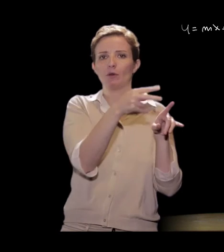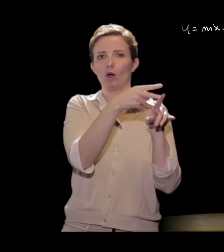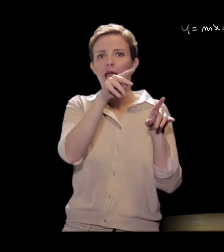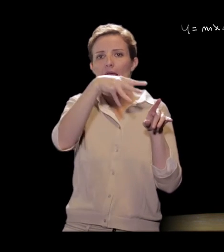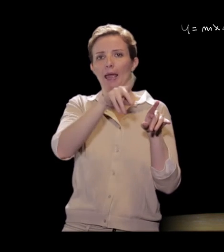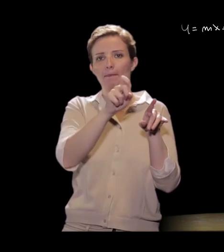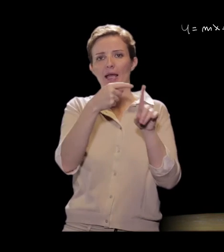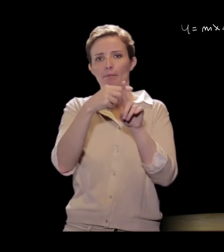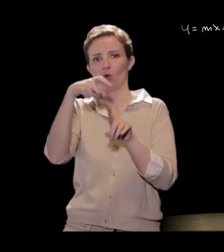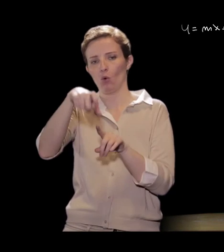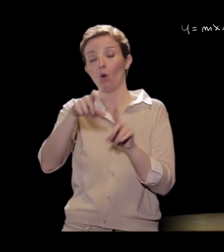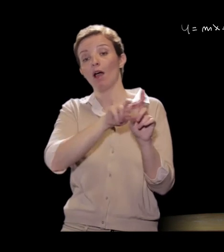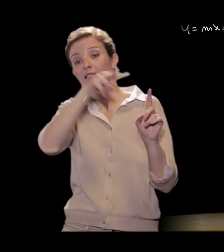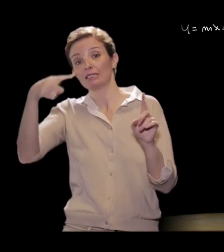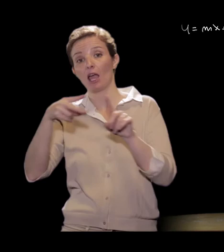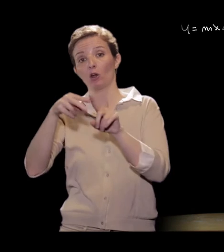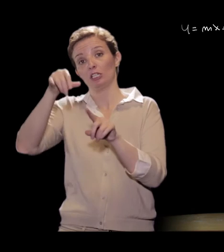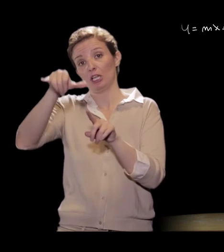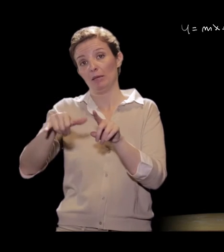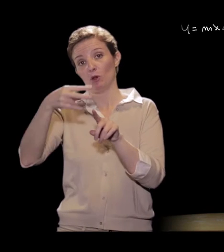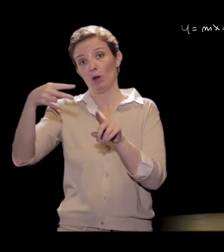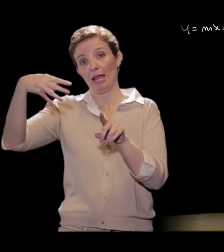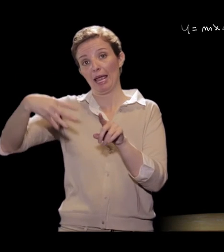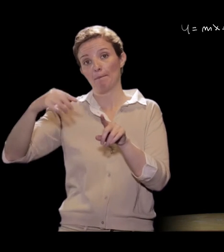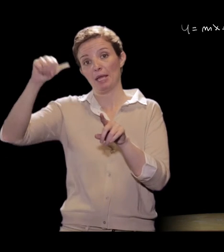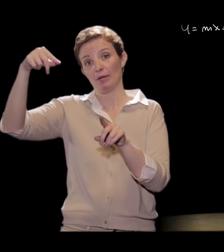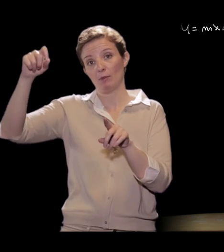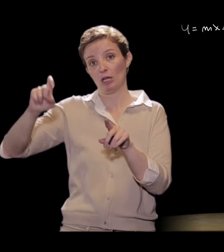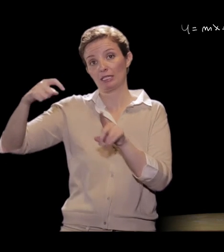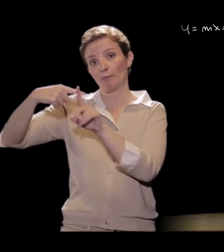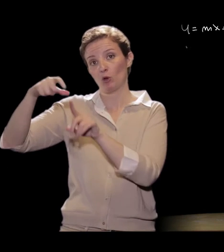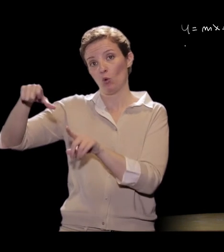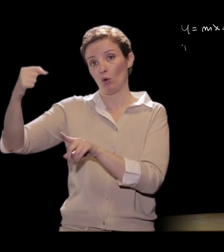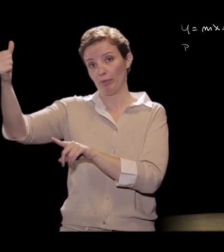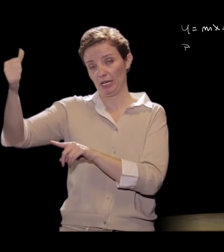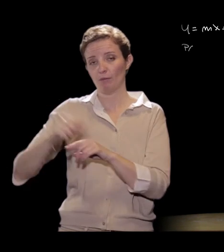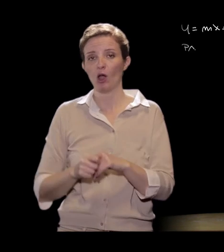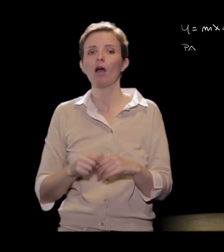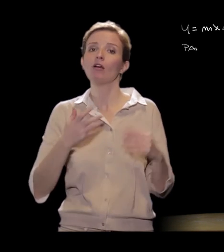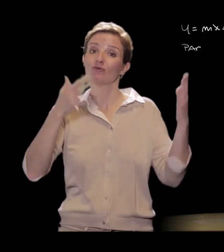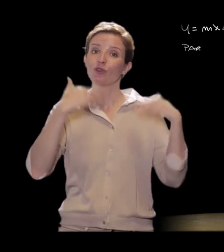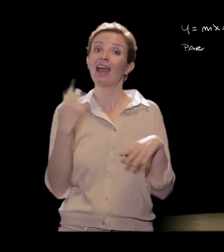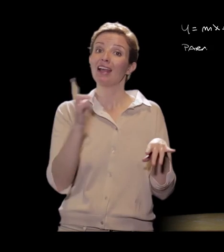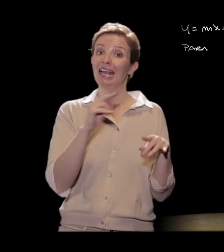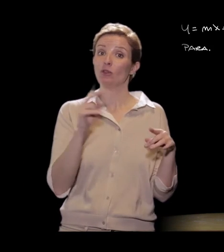e la seconda y=m¹x+q¹ allora le due rette sono parallele tra di loro